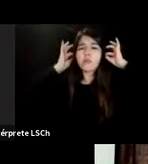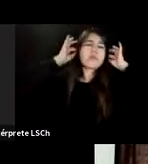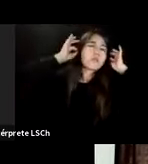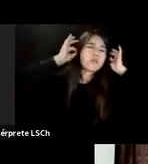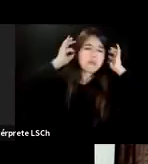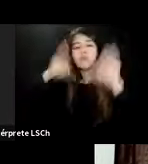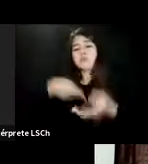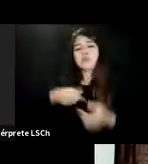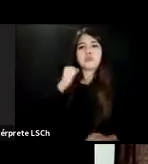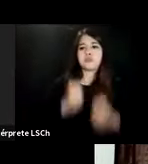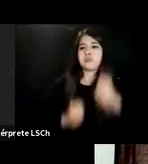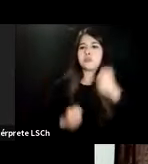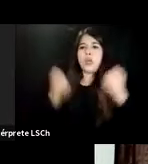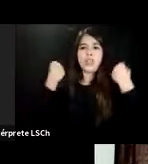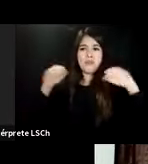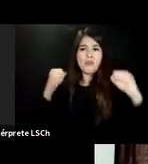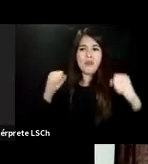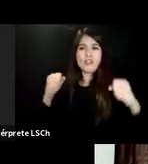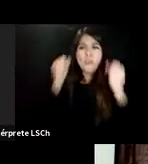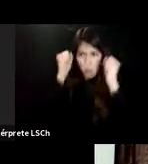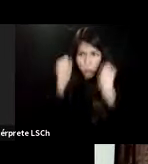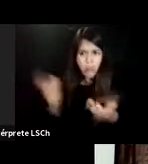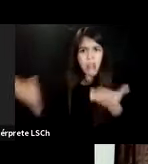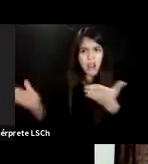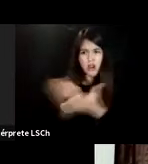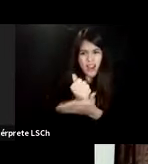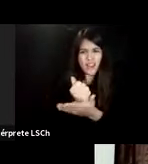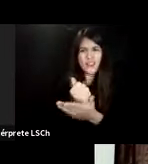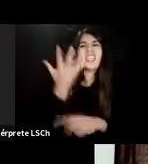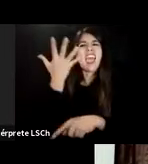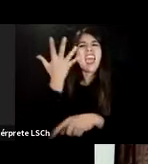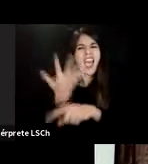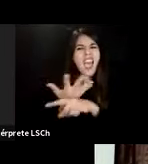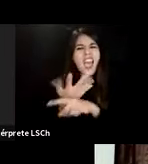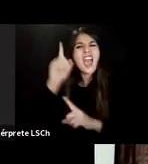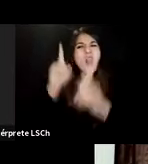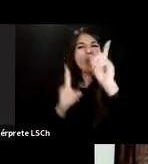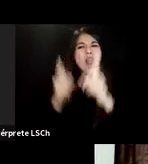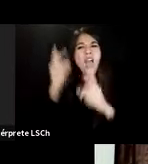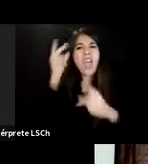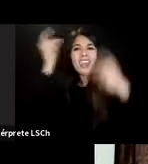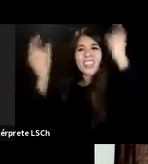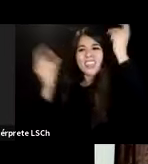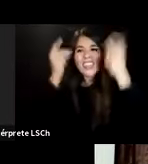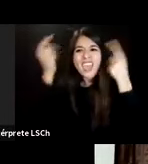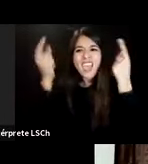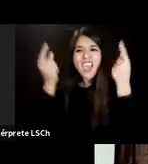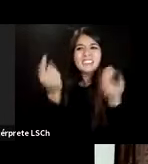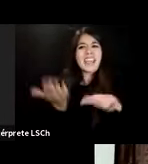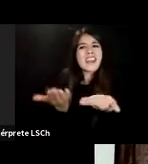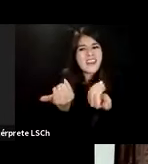Entonces creo que hay un montón de cosas y concepciones alrededor de los audiolibros que es necesario desmantelar,